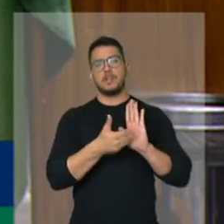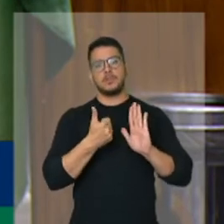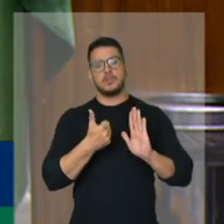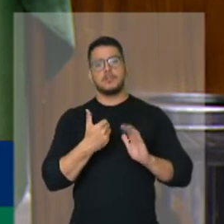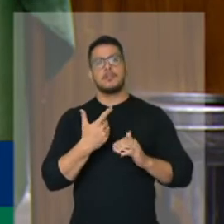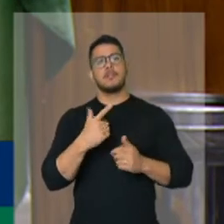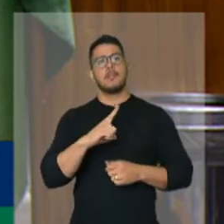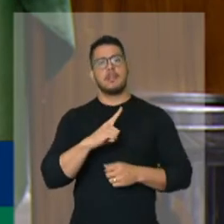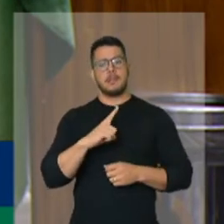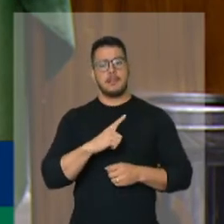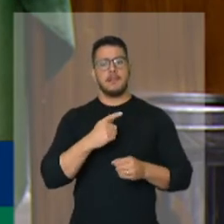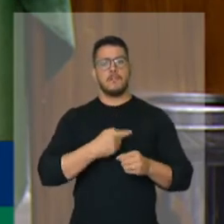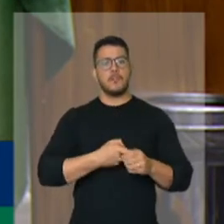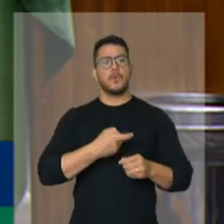BILHÕES QUE A ELETROBRAS FEZ NAQUELE MOMENTO. SE VOCÊ VÊ